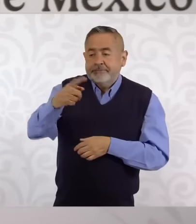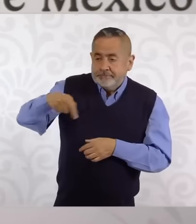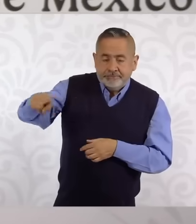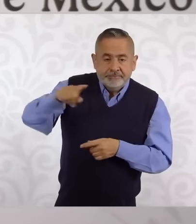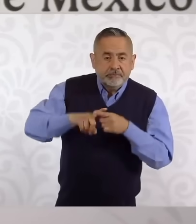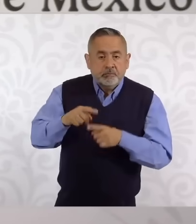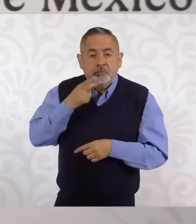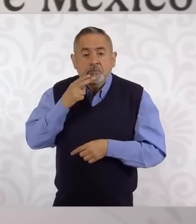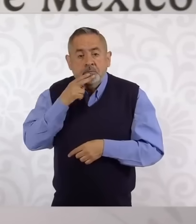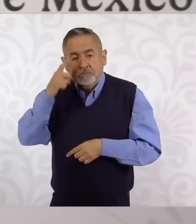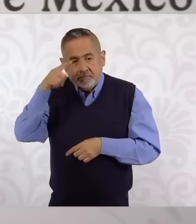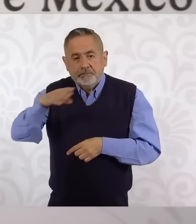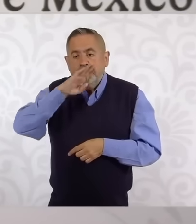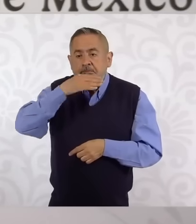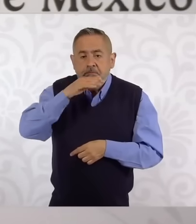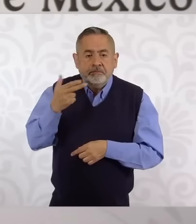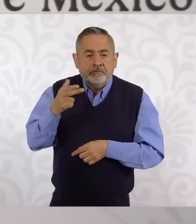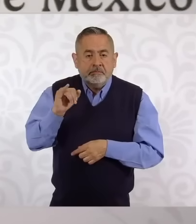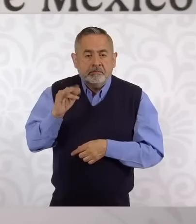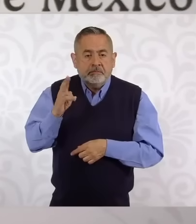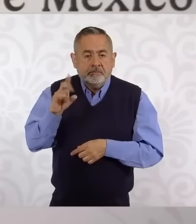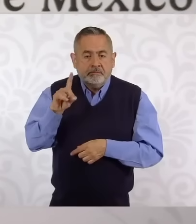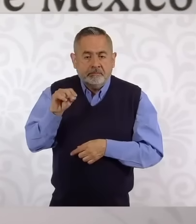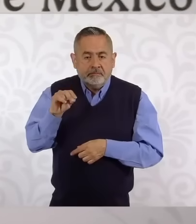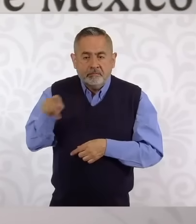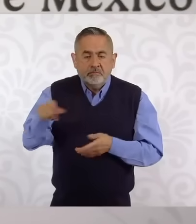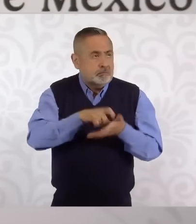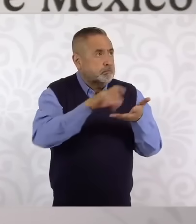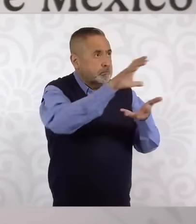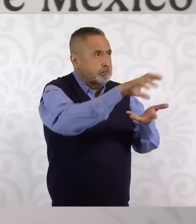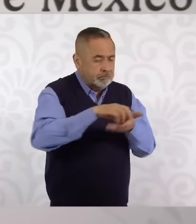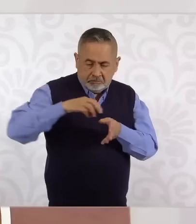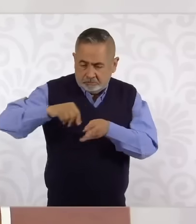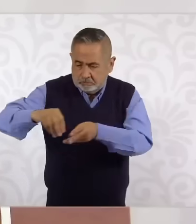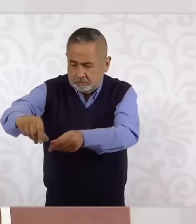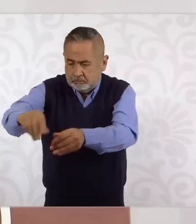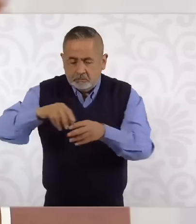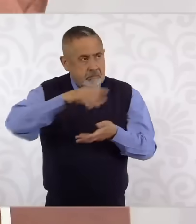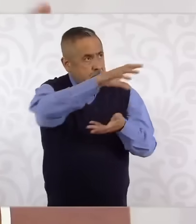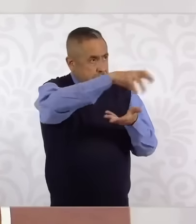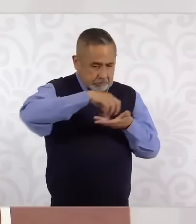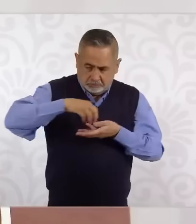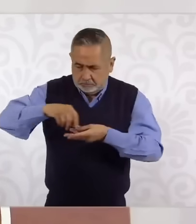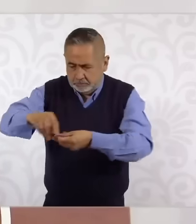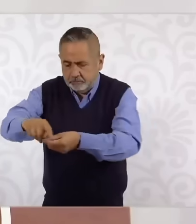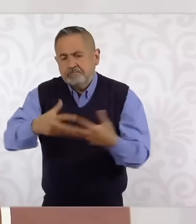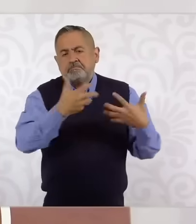usan principalmente maíz híbrido, es decir, ya compran la semilla eh producida por empresas.